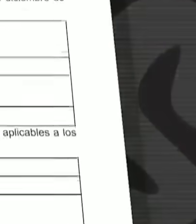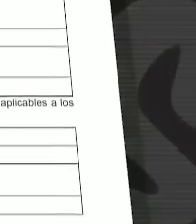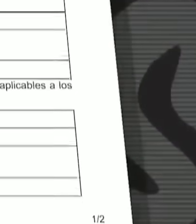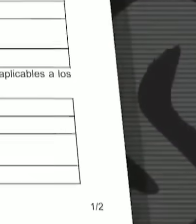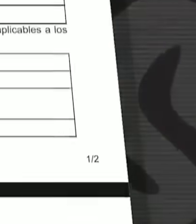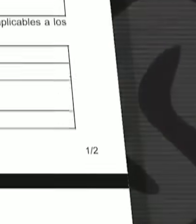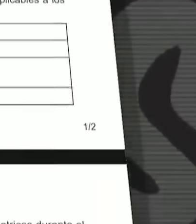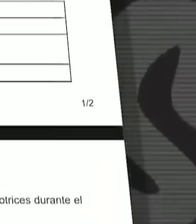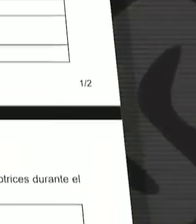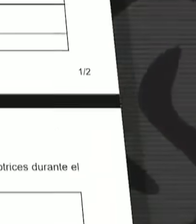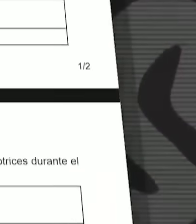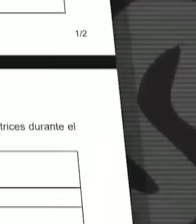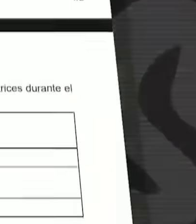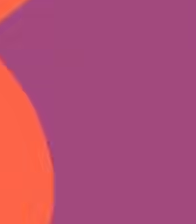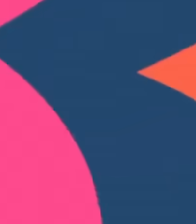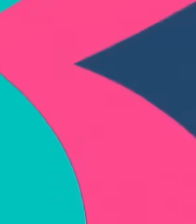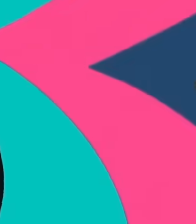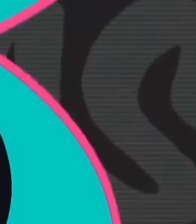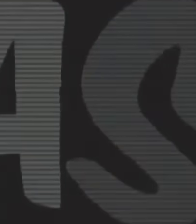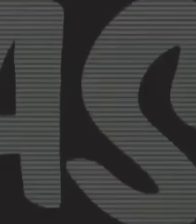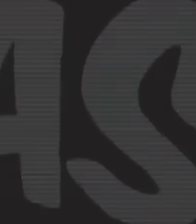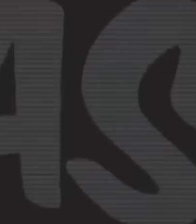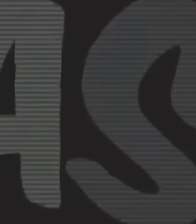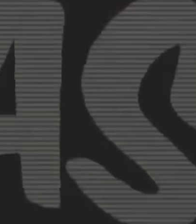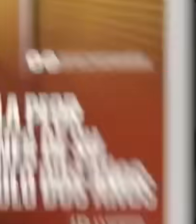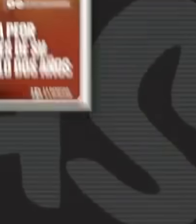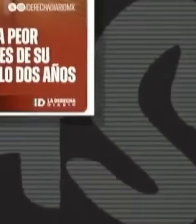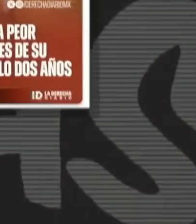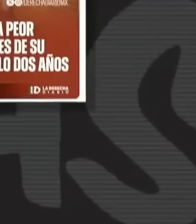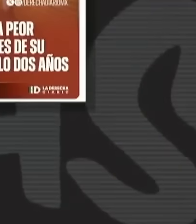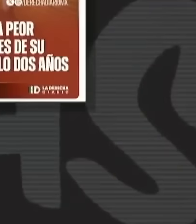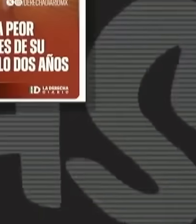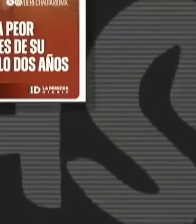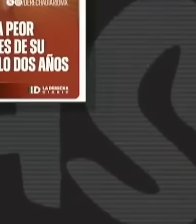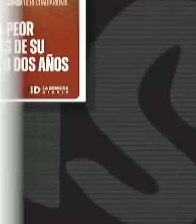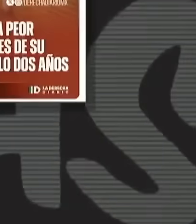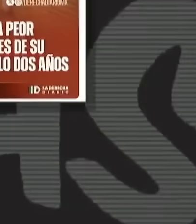precios internacionales y la inflación. Tres. México sufre su peor pérdida de patrones en